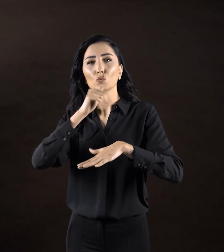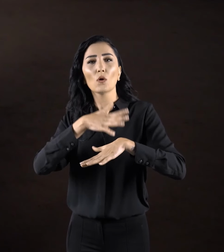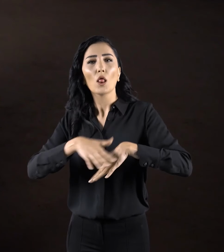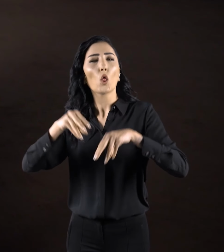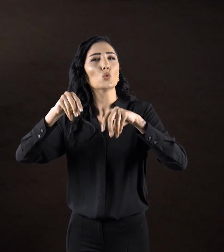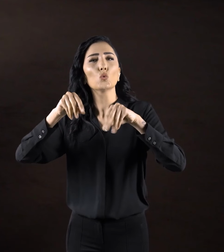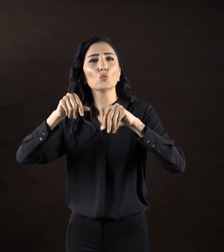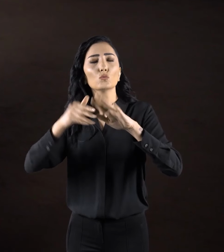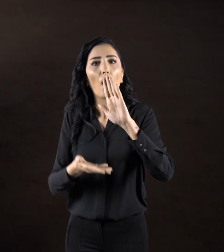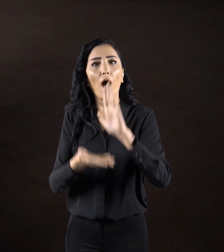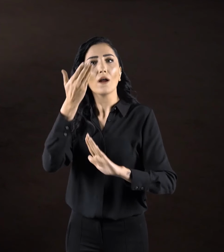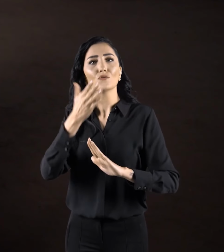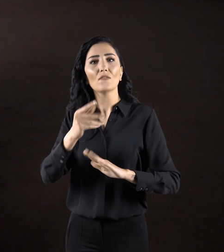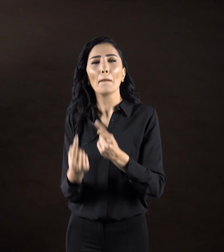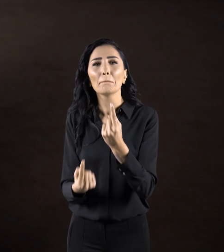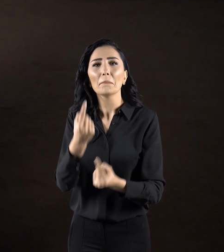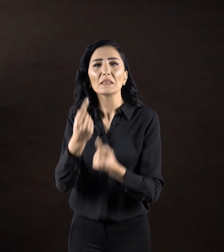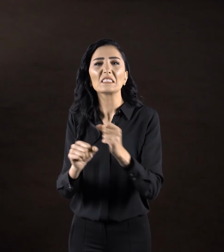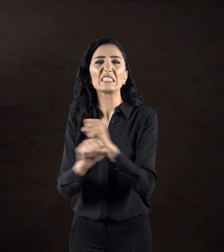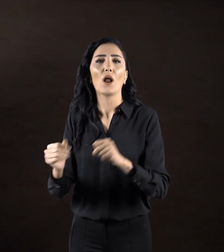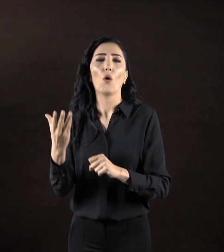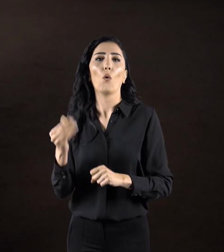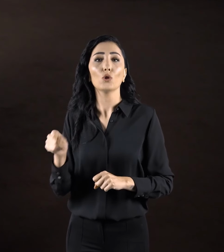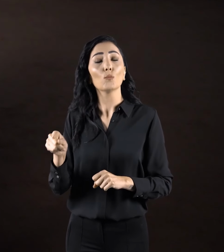karadaki tuz miktarı artıyor ve bitkiler de büyüyemiyor.